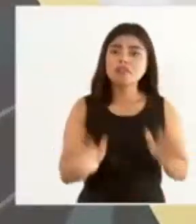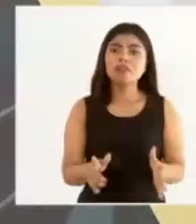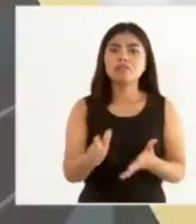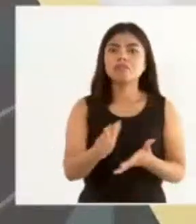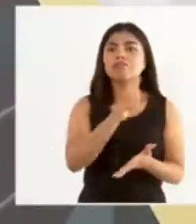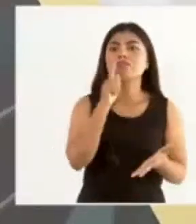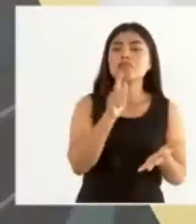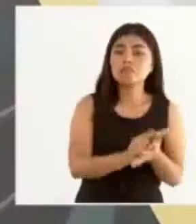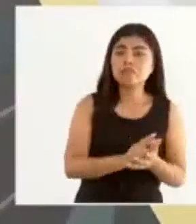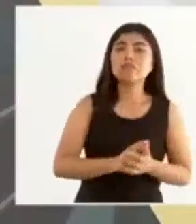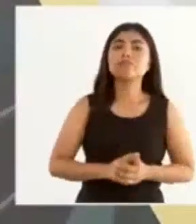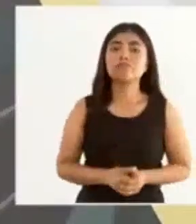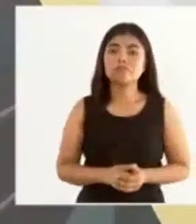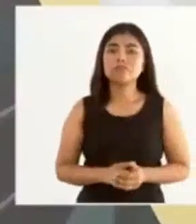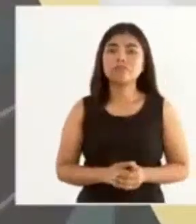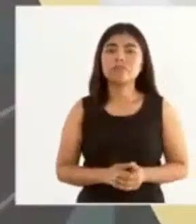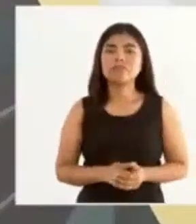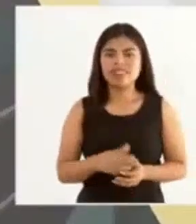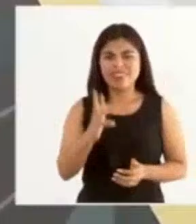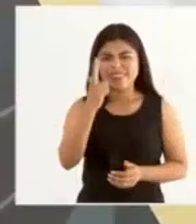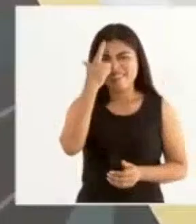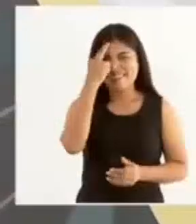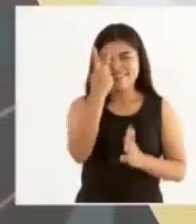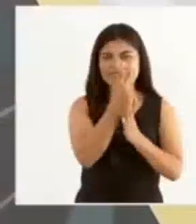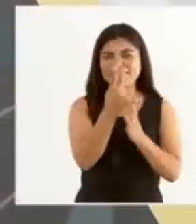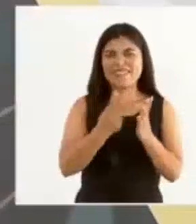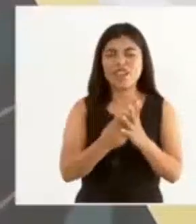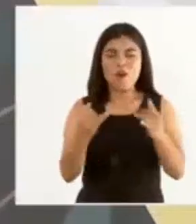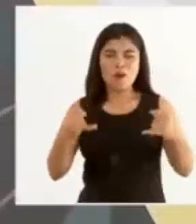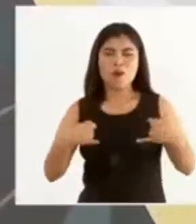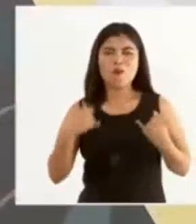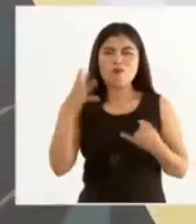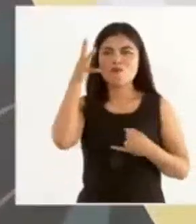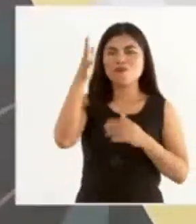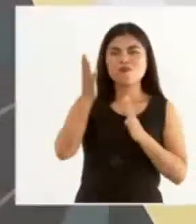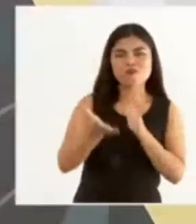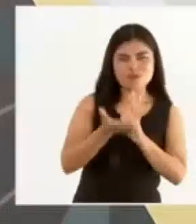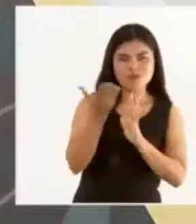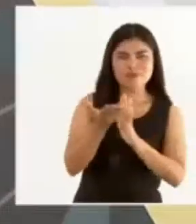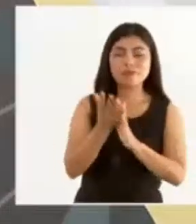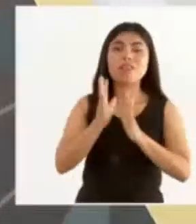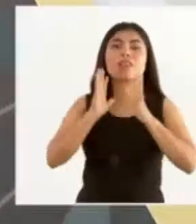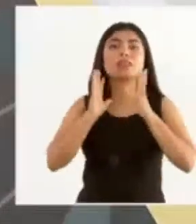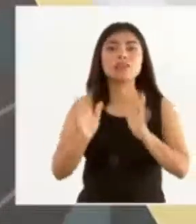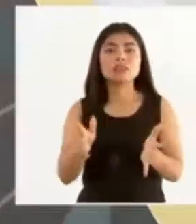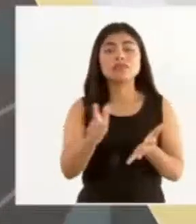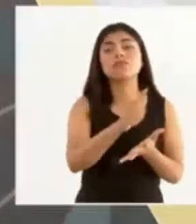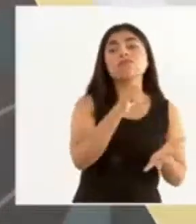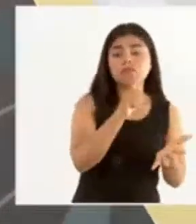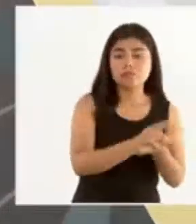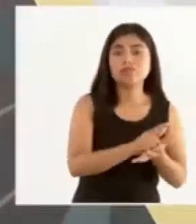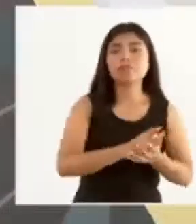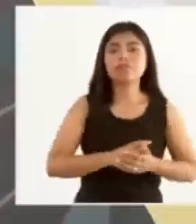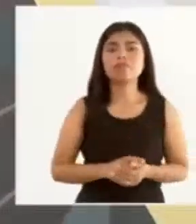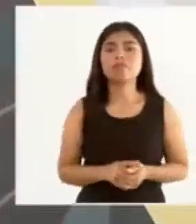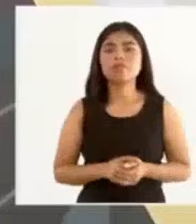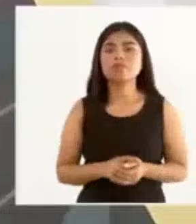jóvenes construyendo el futuro. Derecho del pueblo de México. También es derecho del pueblo de México